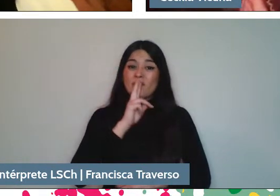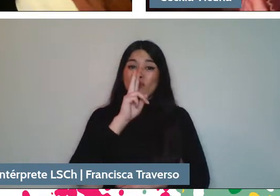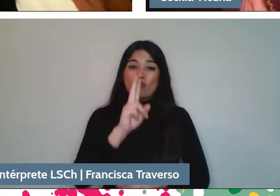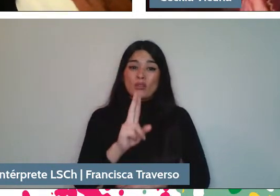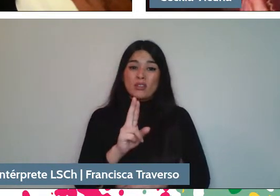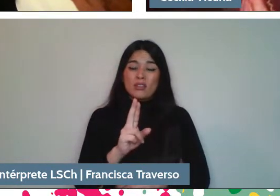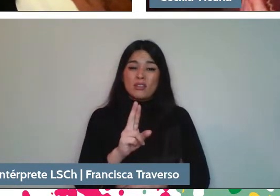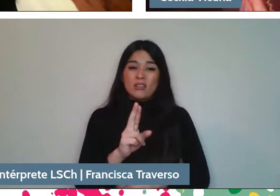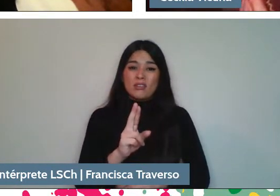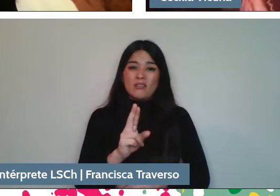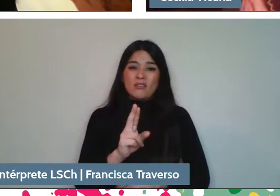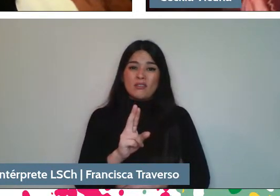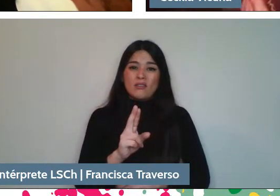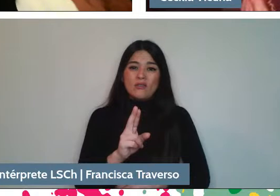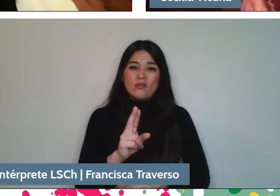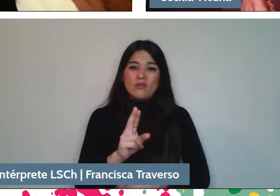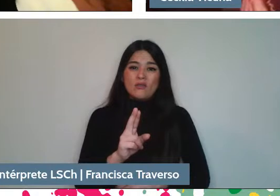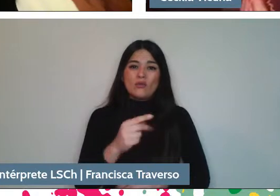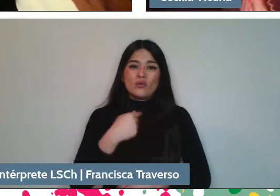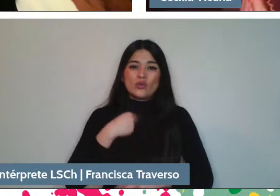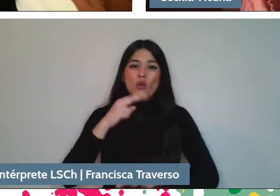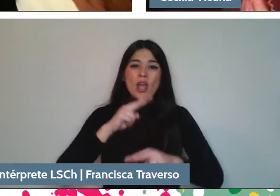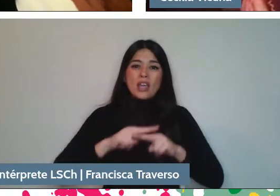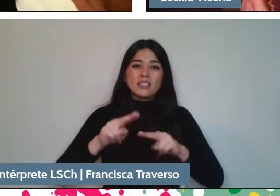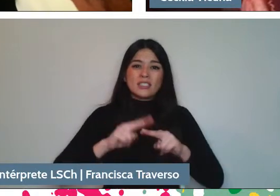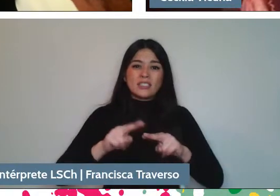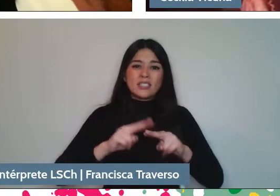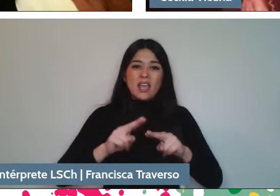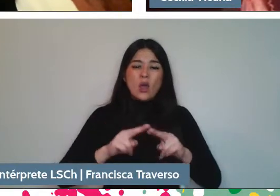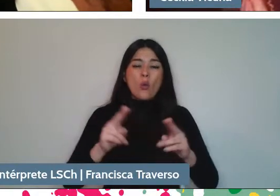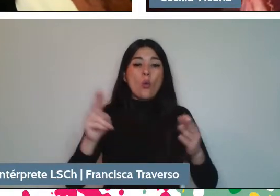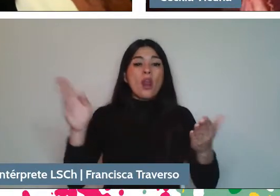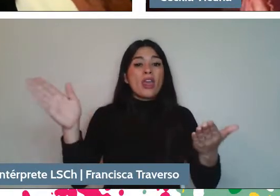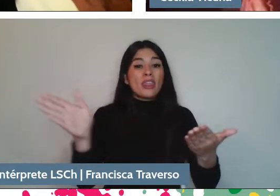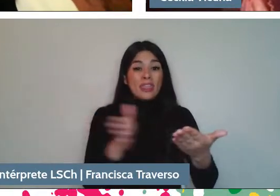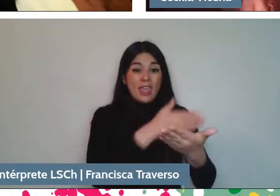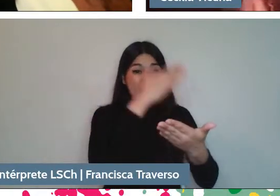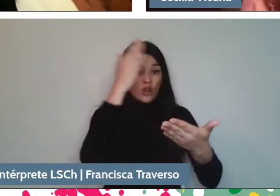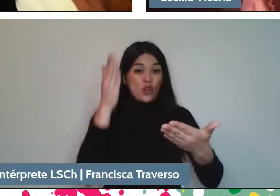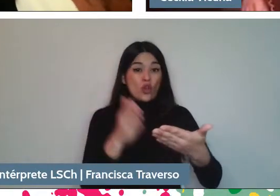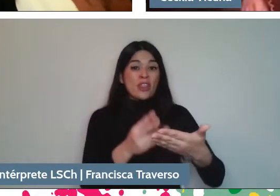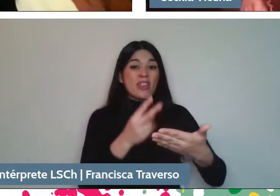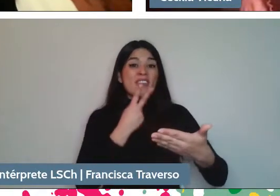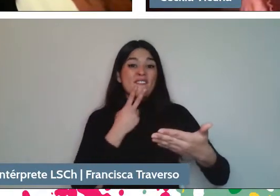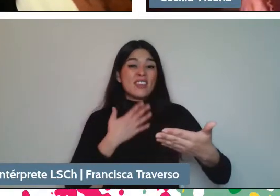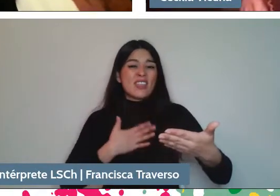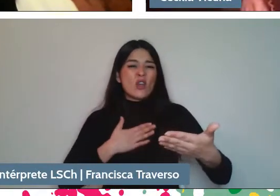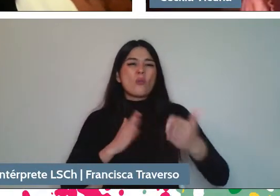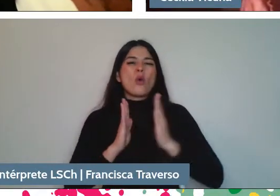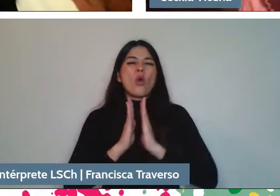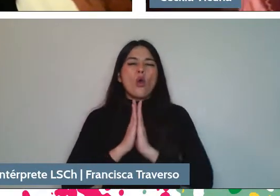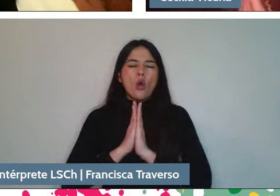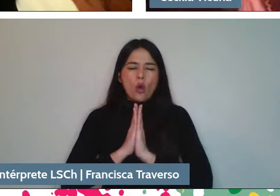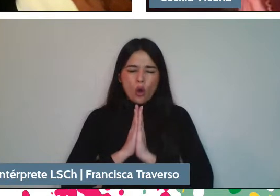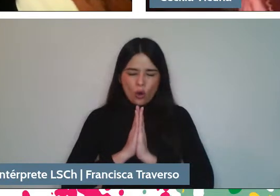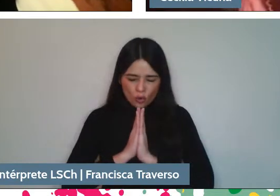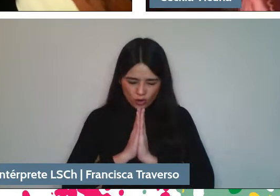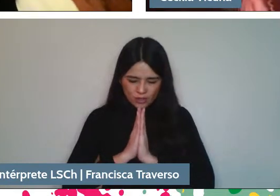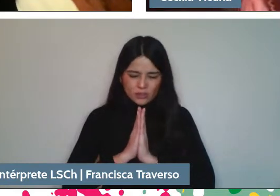porque esos objetos yo los hacía como una oración. Era un diario de vida que era una oración, una plegaria. Una plegaria para que no sucediera ese golpe.